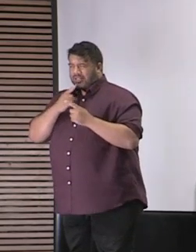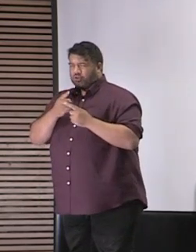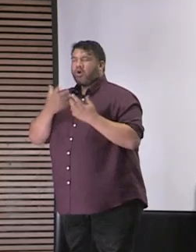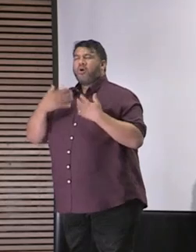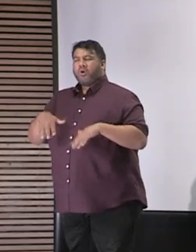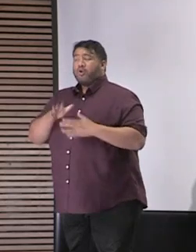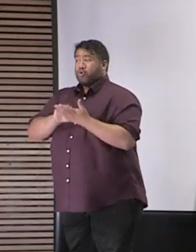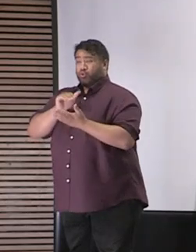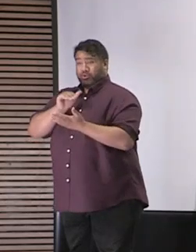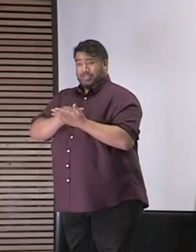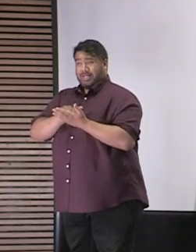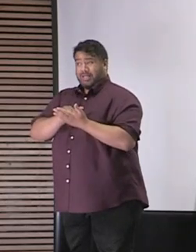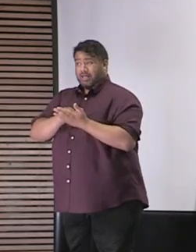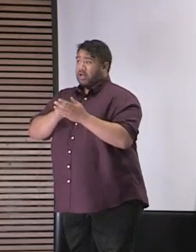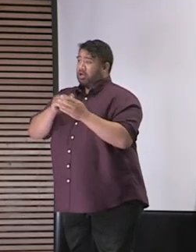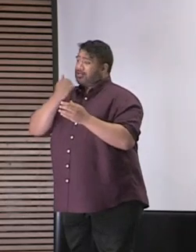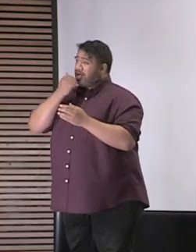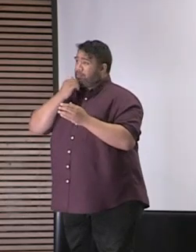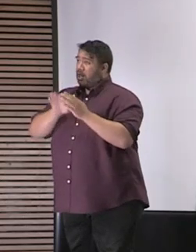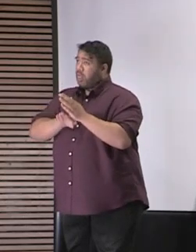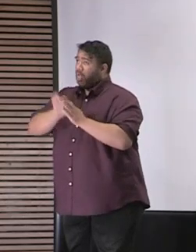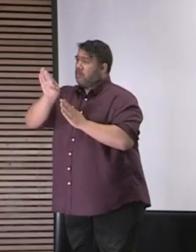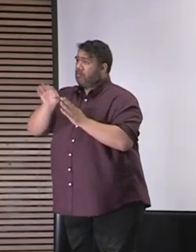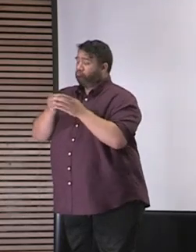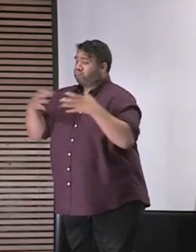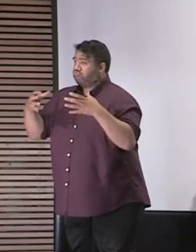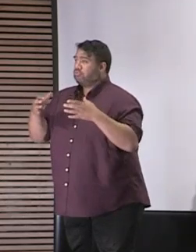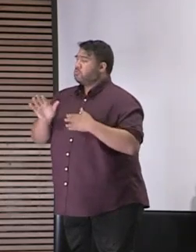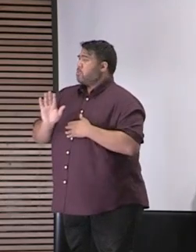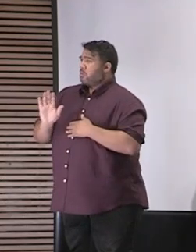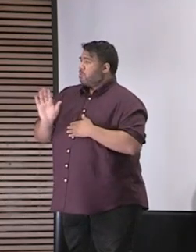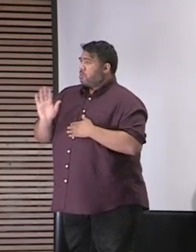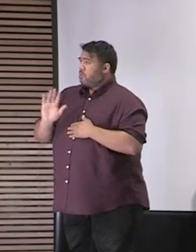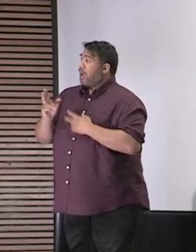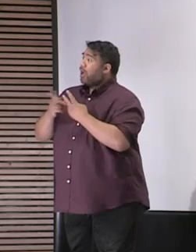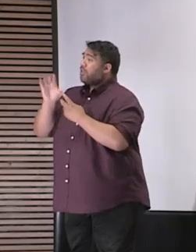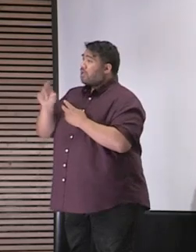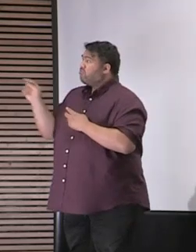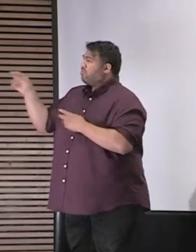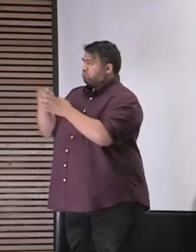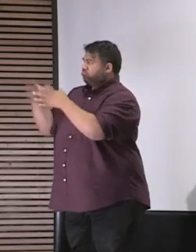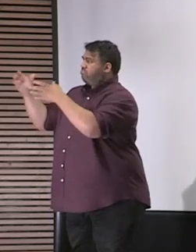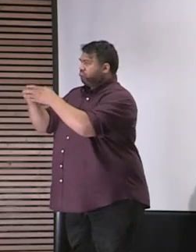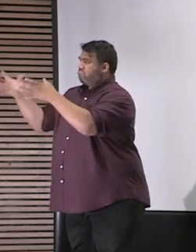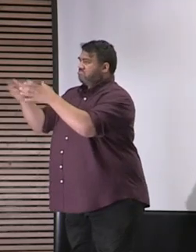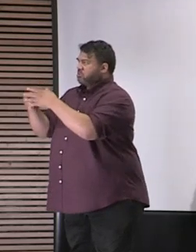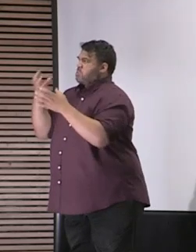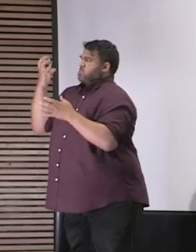han reportado hoy. Si bien no